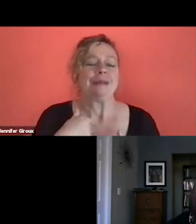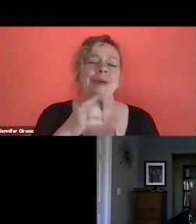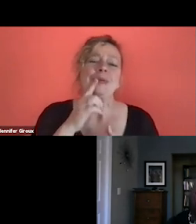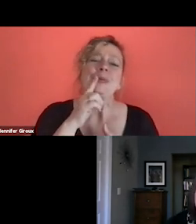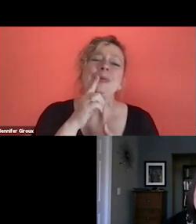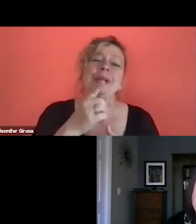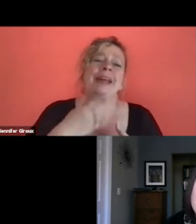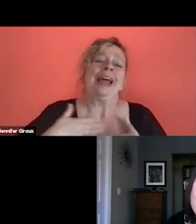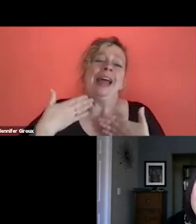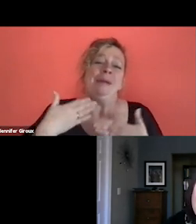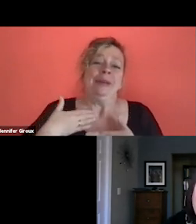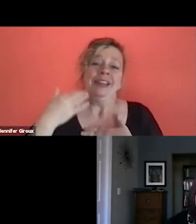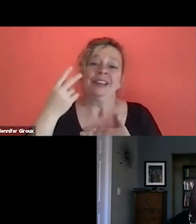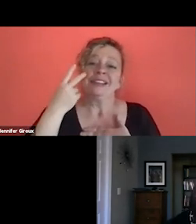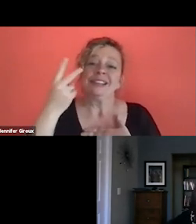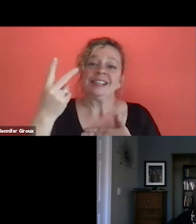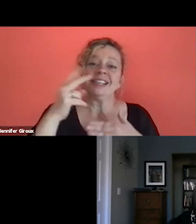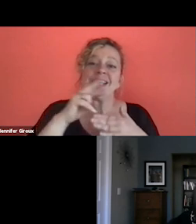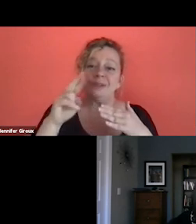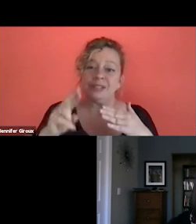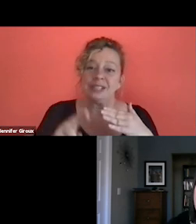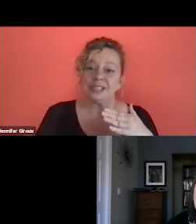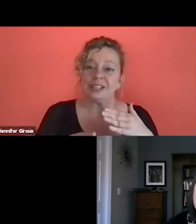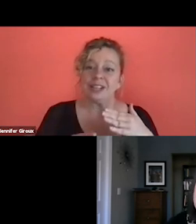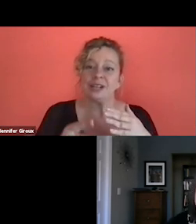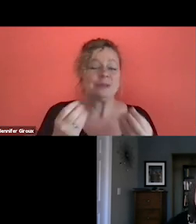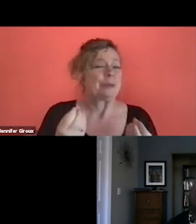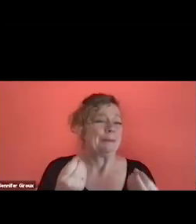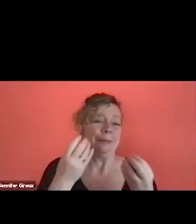de ver los resultados como son tanta gente